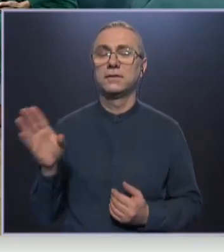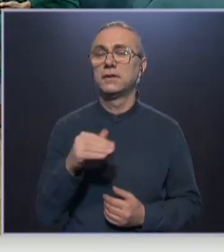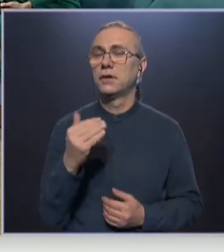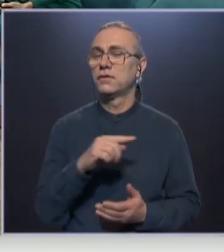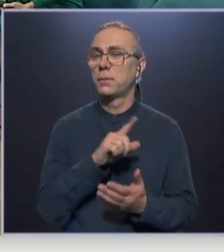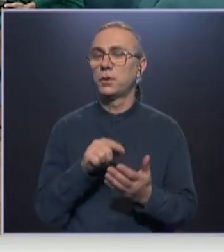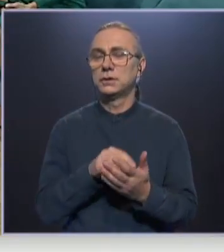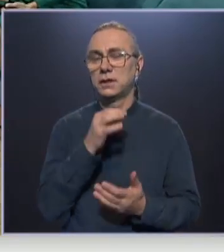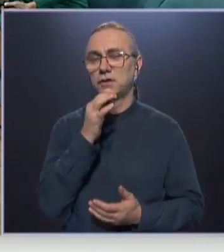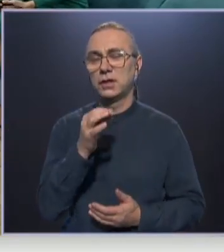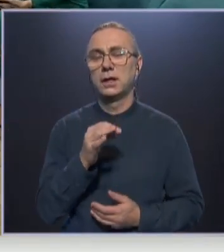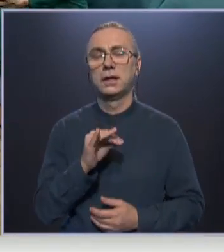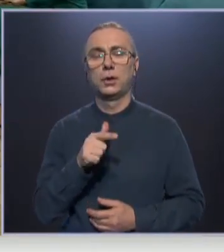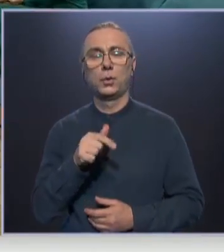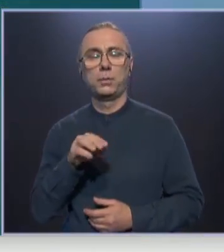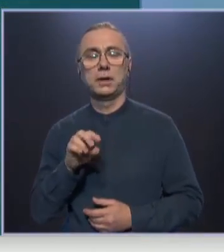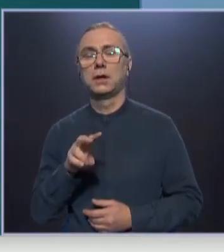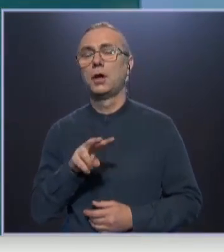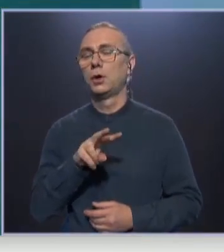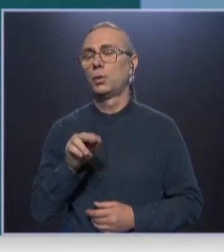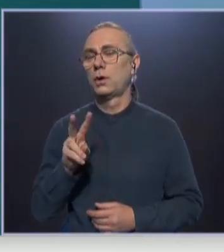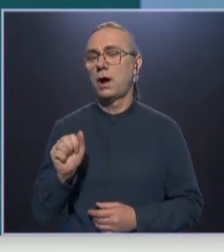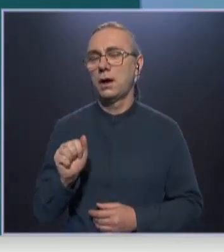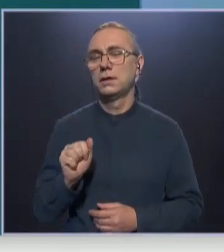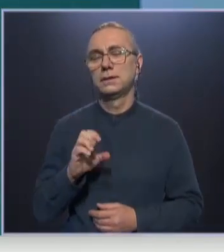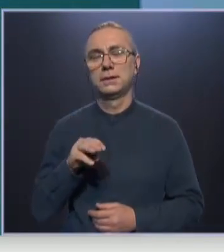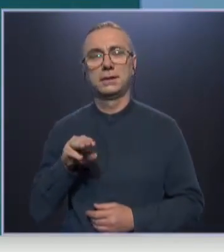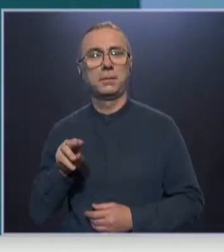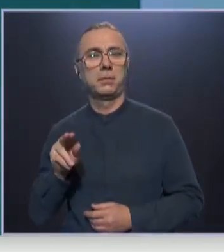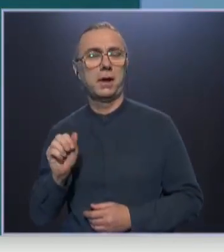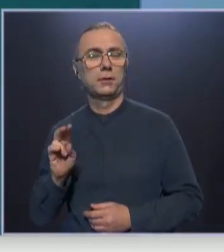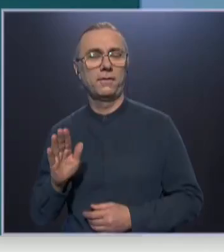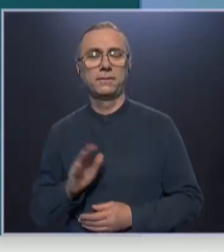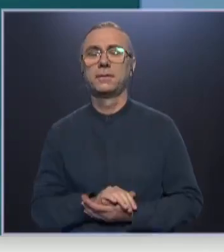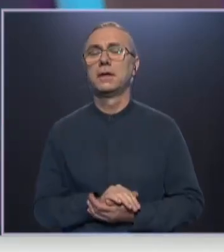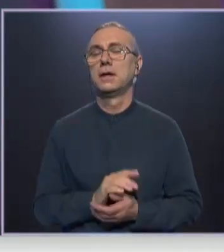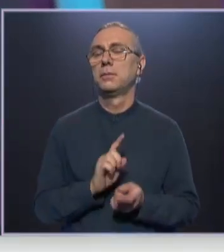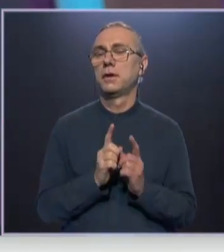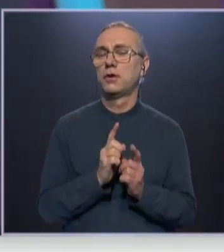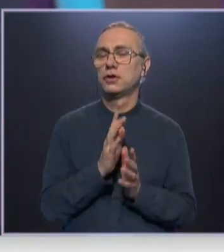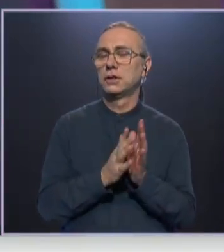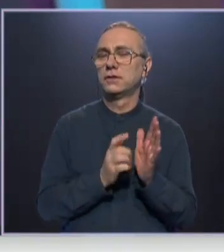отвечает игумен лука Степанов отец луканов Спасибо большое также переводчик Андрей Андрейкин сегодня с нами